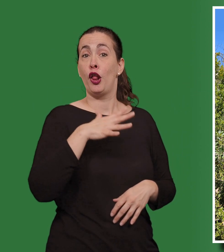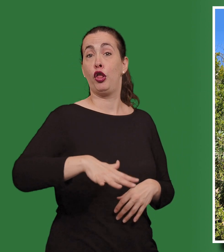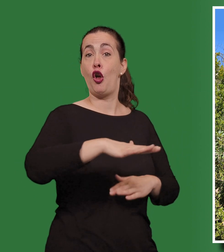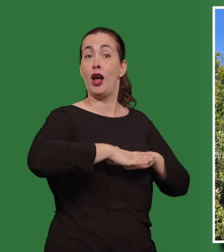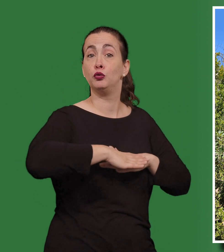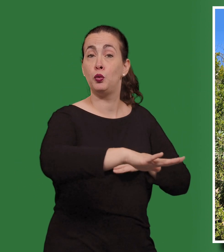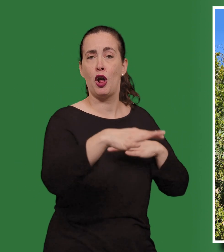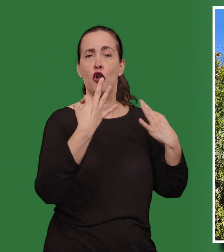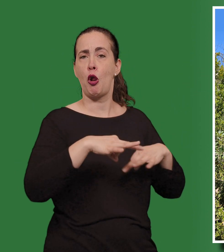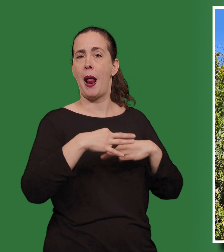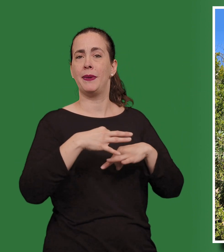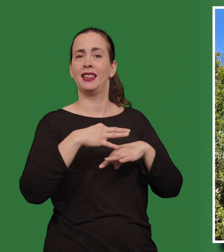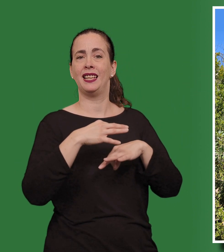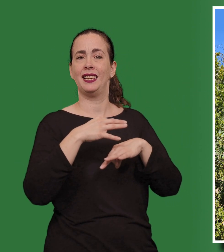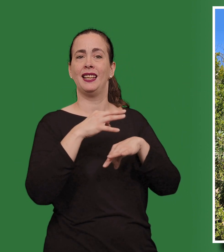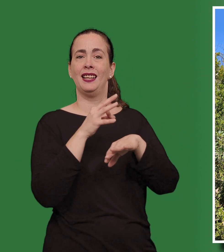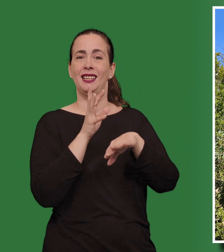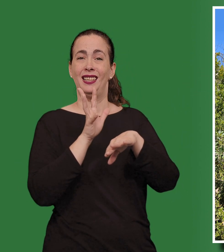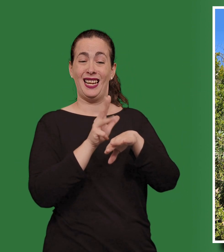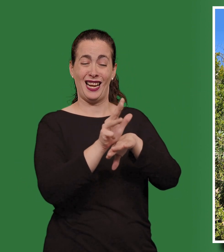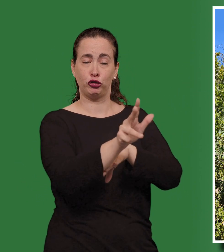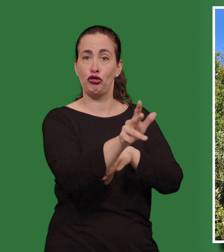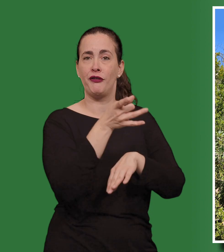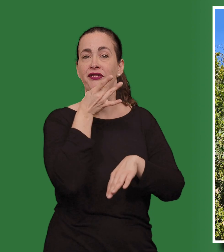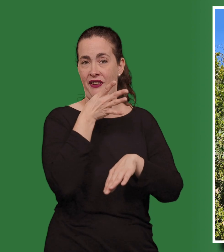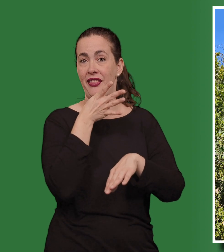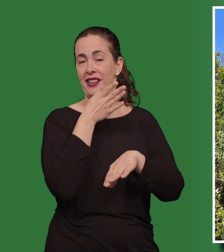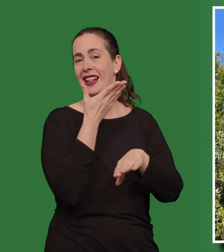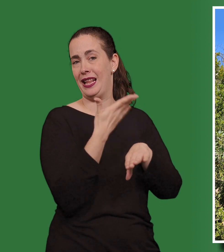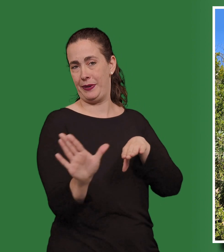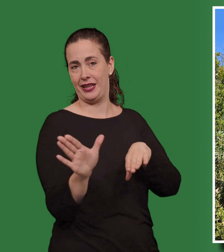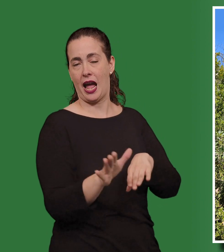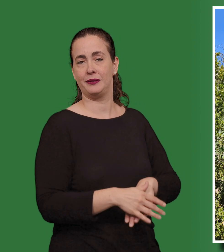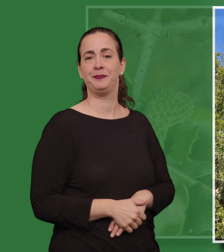la qual cosa contribueix a evitar l'erosió del sòl que acostuma a tenir-hi lloc.